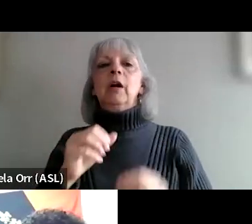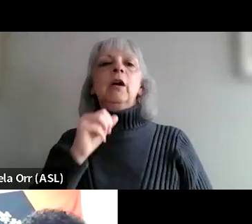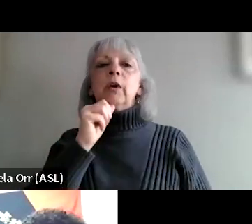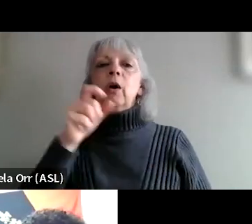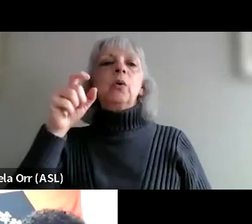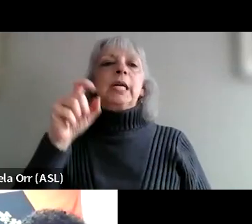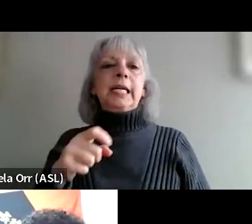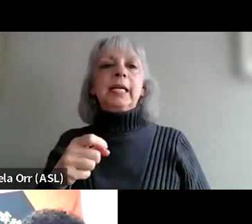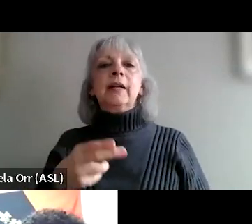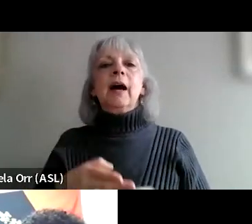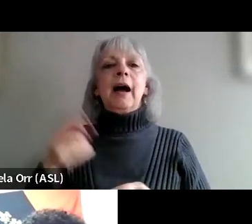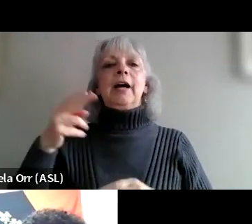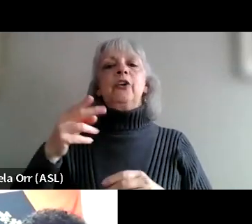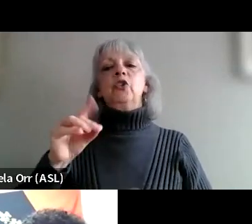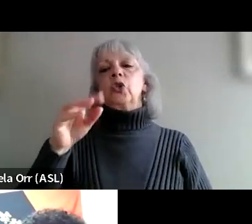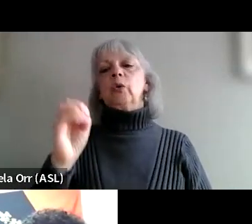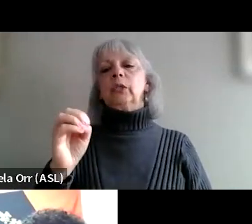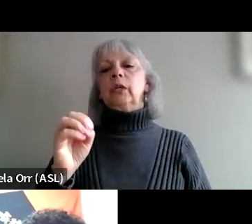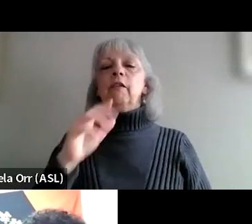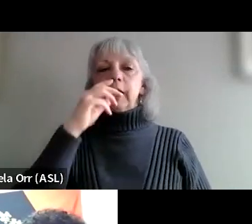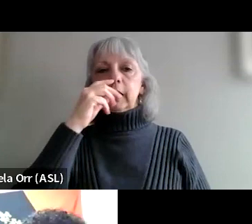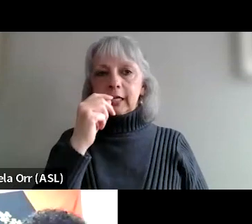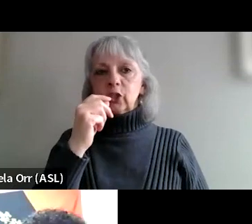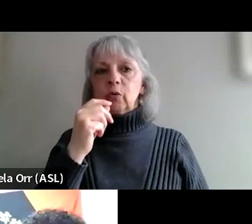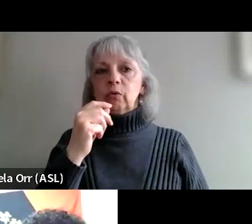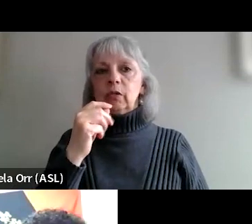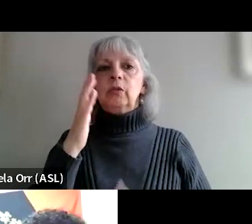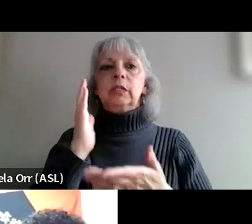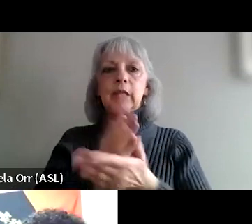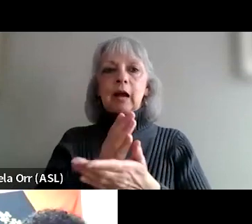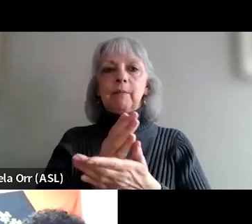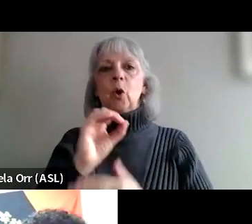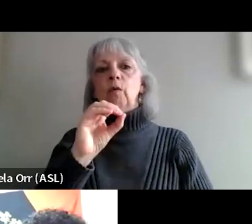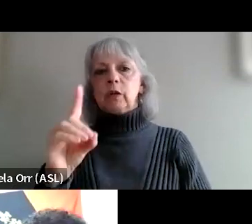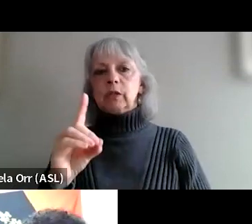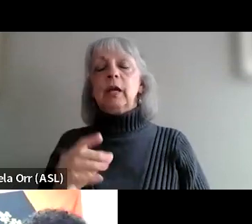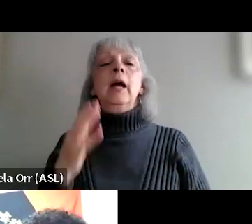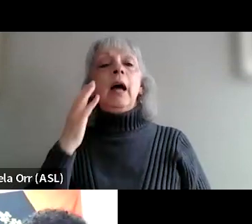para revertir las sobredosis. A menudo, las personas se ponen muy nerviosas y entran en pánico en el momento,